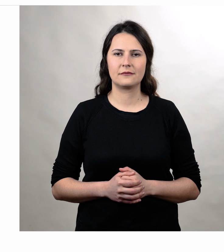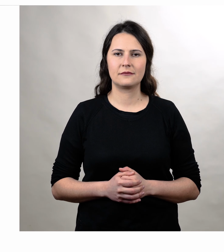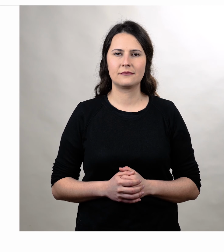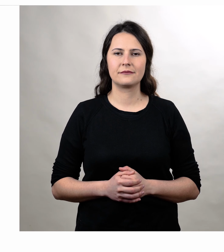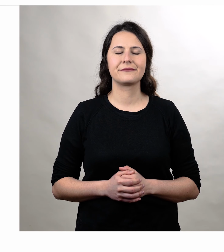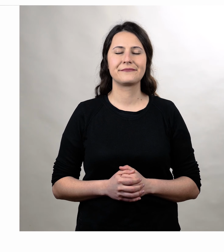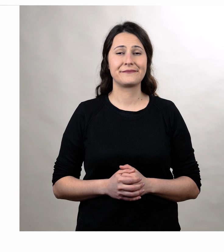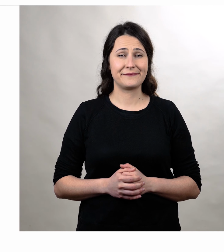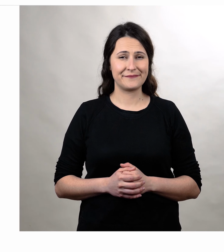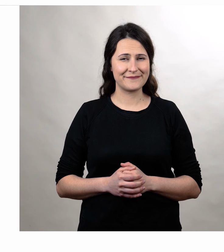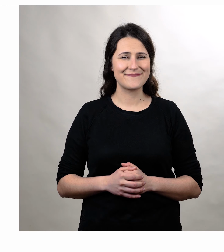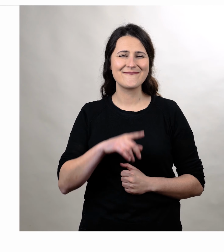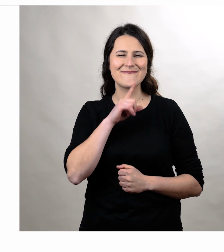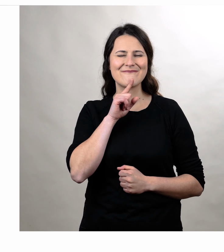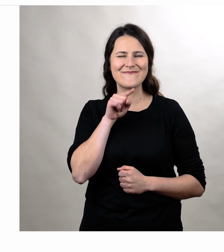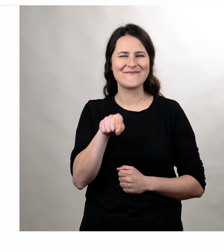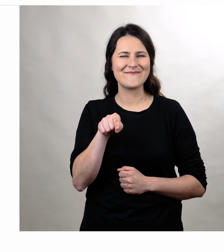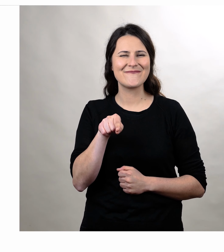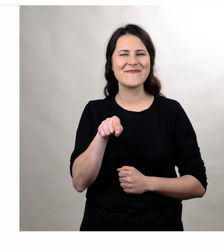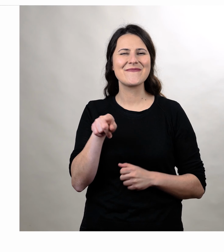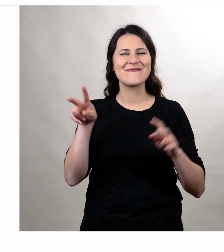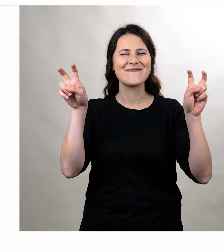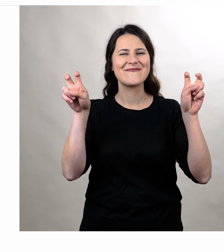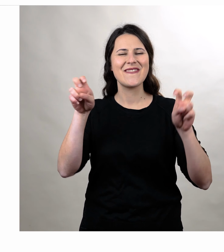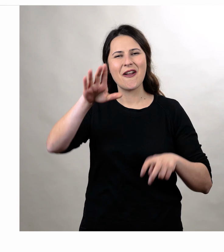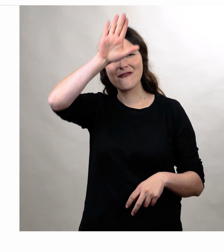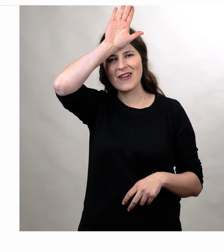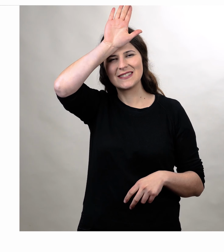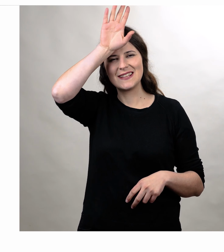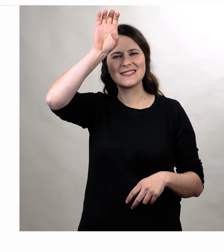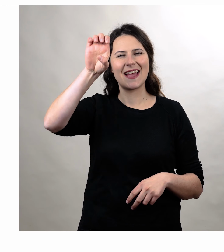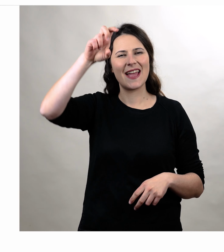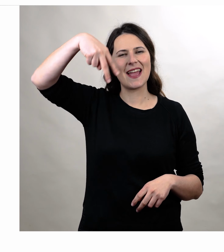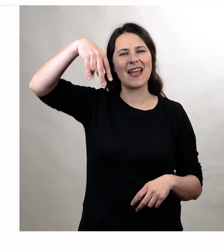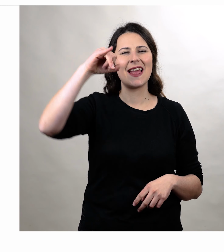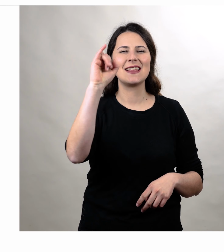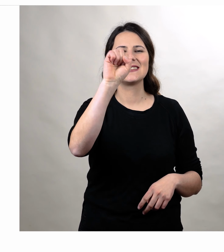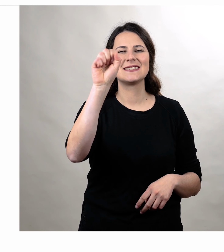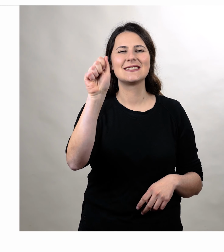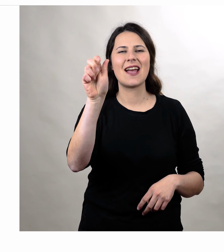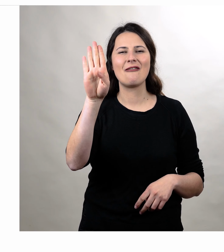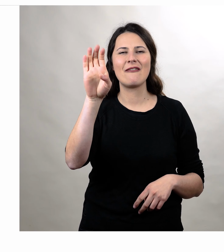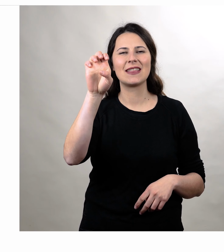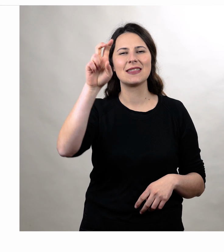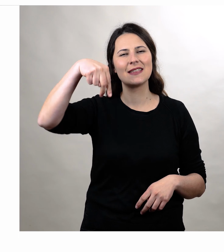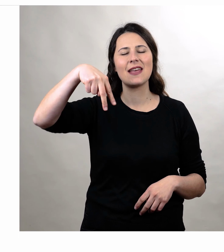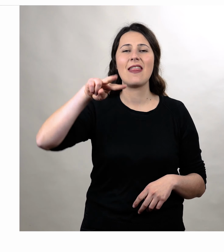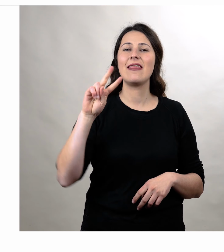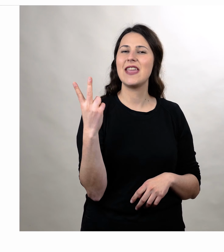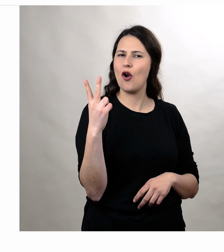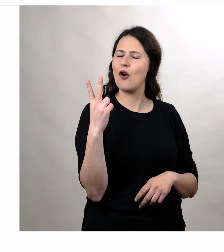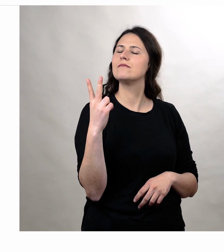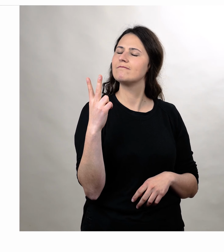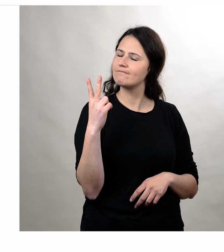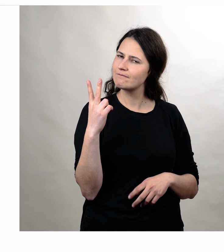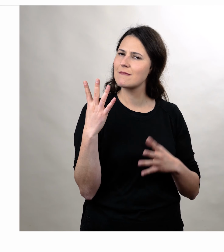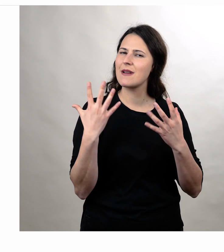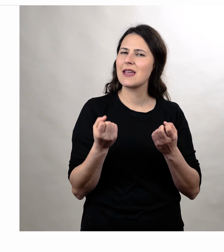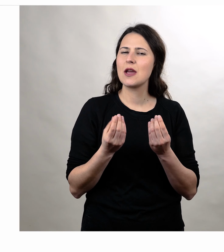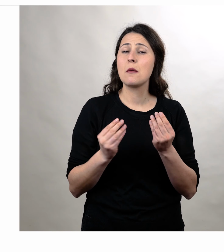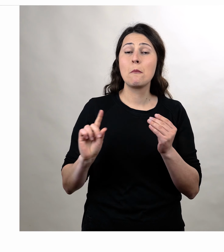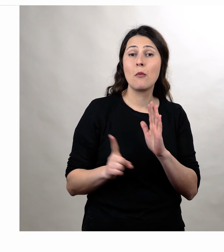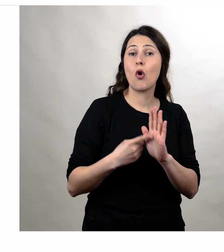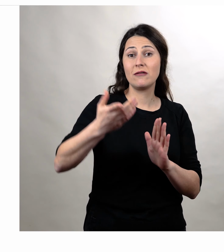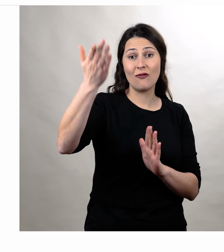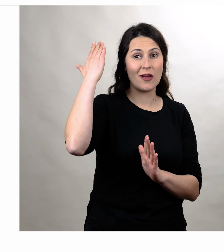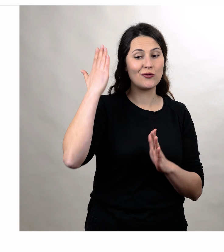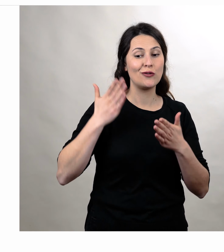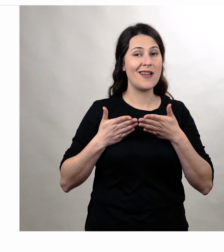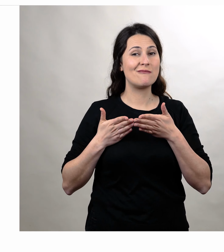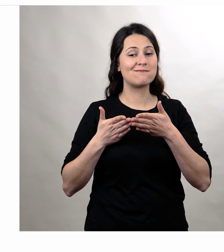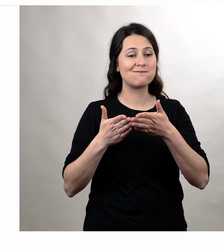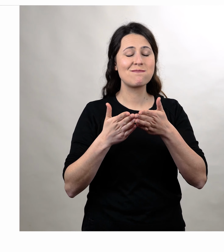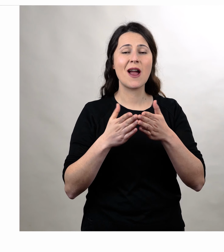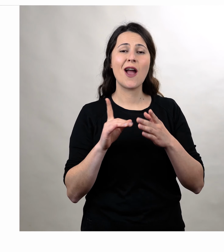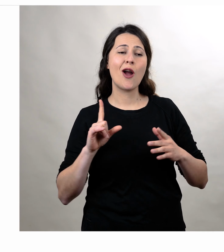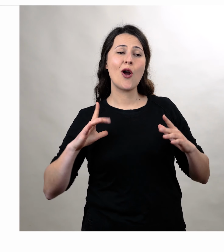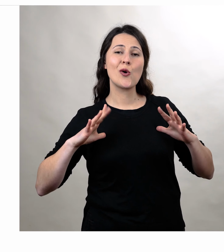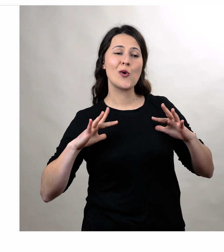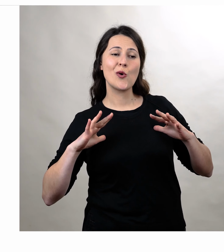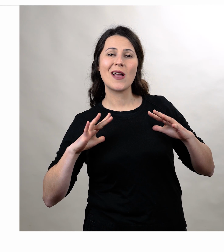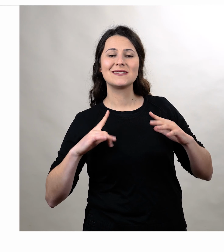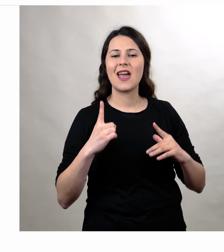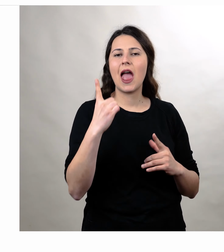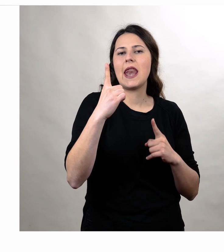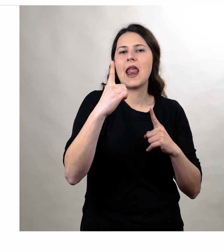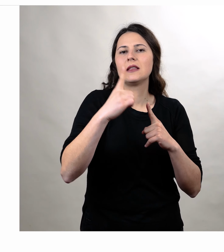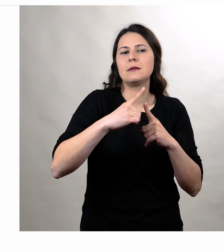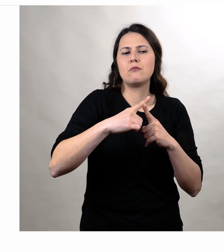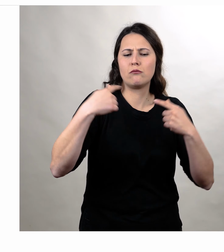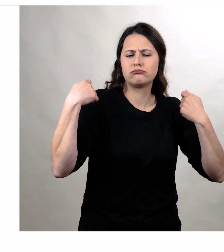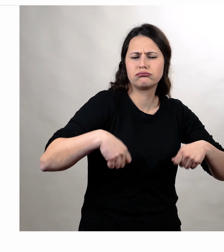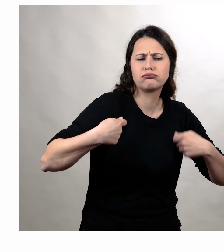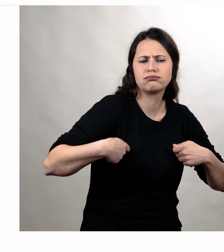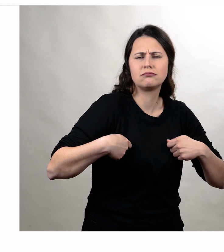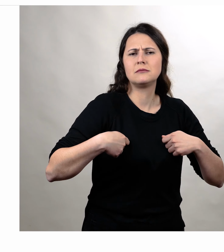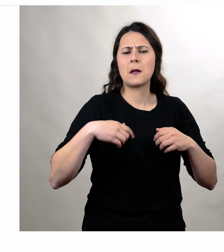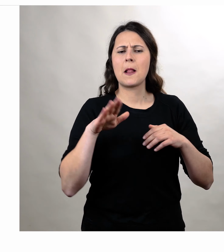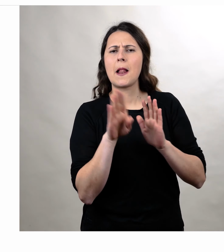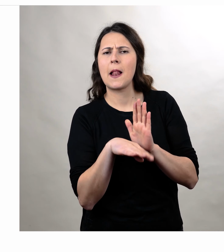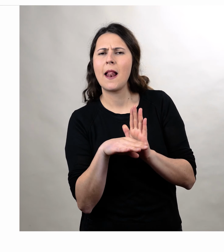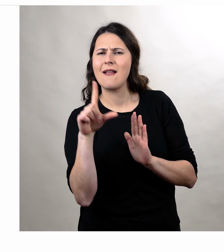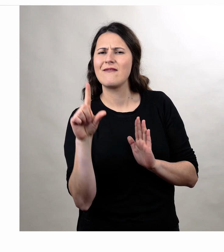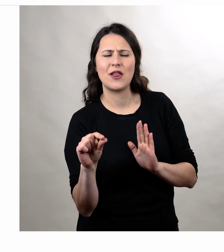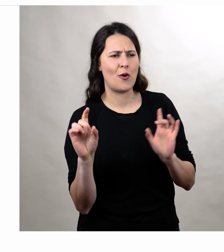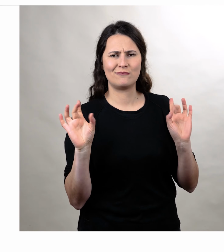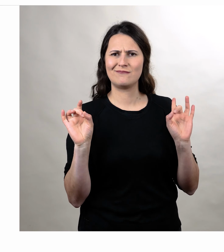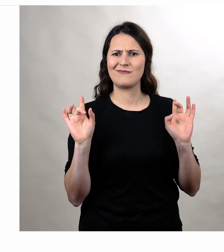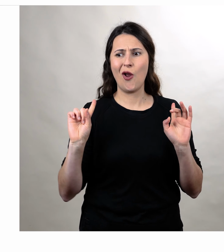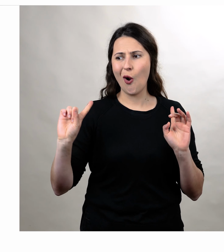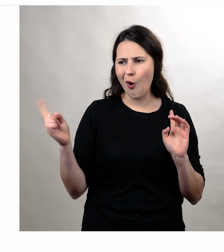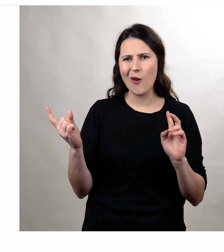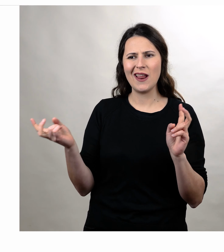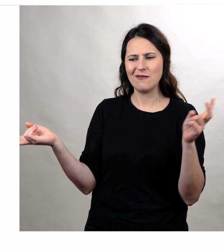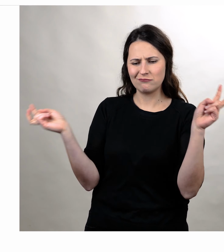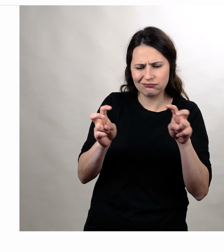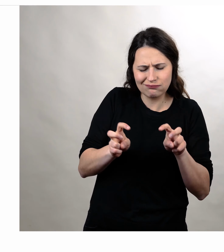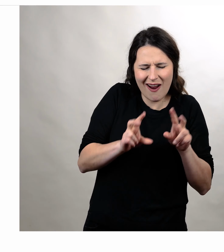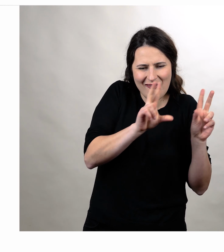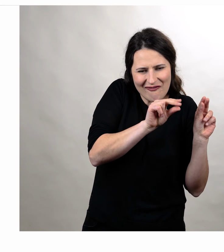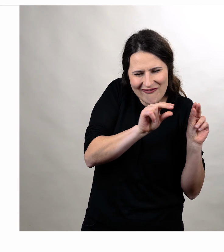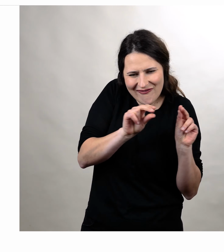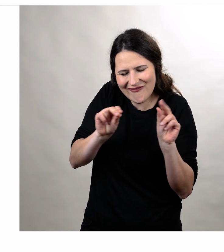Το πλοίο Βασίλισσα Ελισάβετ 2 εγκαινίασε επίσης την «κρουαζιέρα μιας κατηγορίας», όπου όλοι οι επιβάτες λάμβαναν την ίδια ποιότητα υπηρεσιών και ανέσεων.